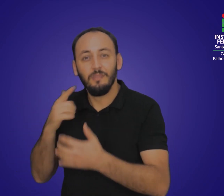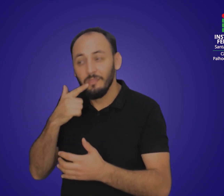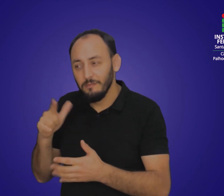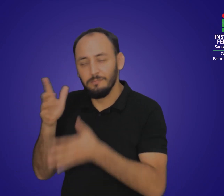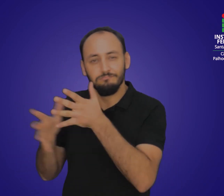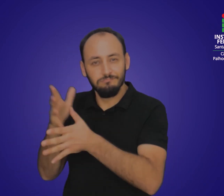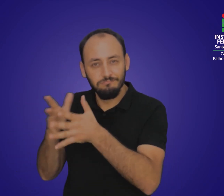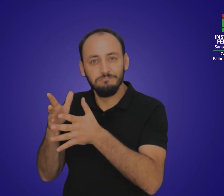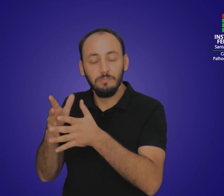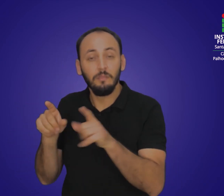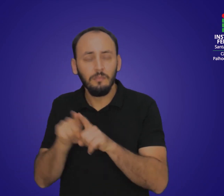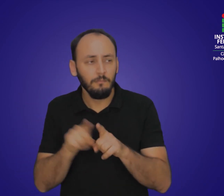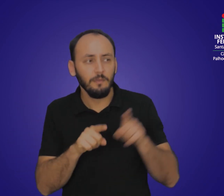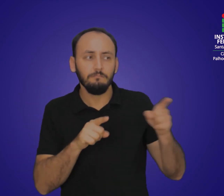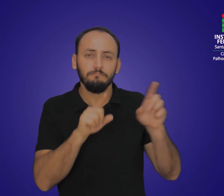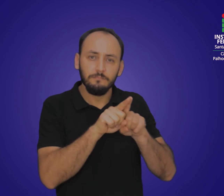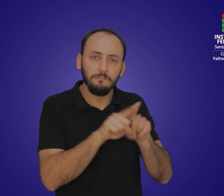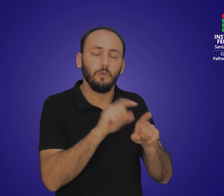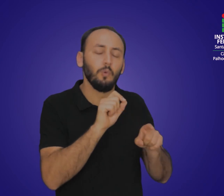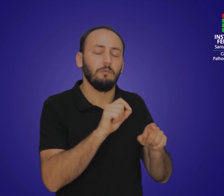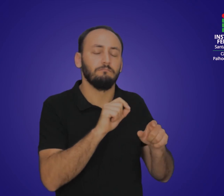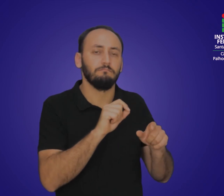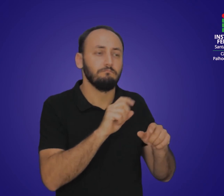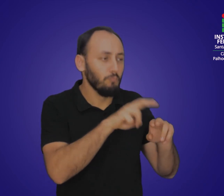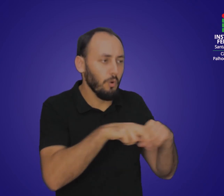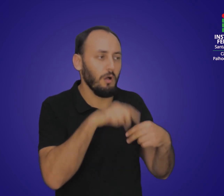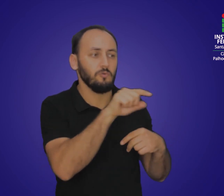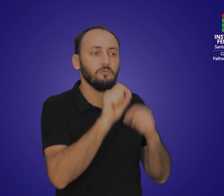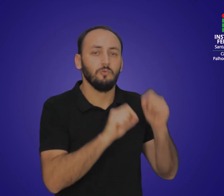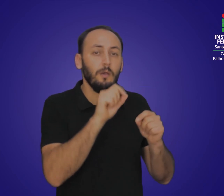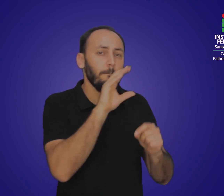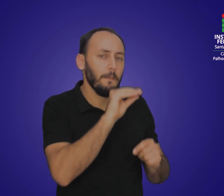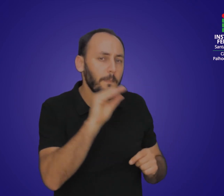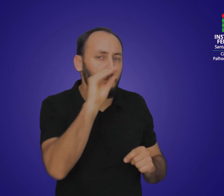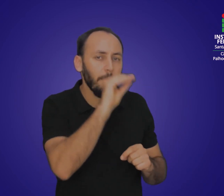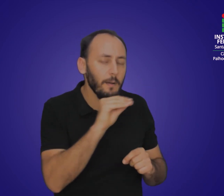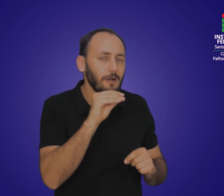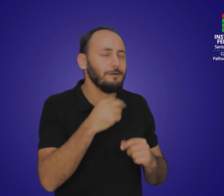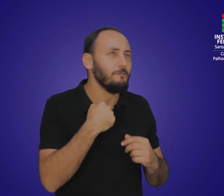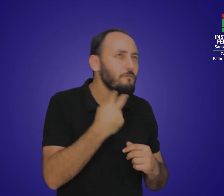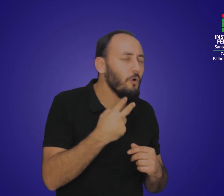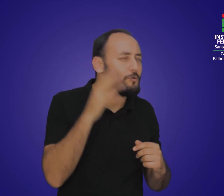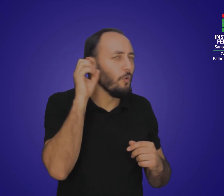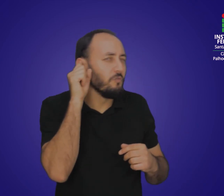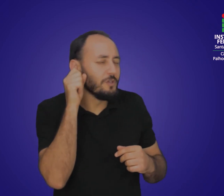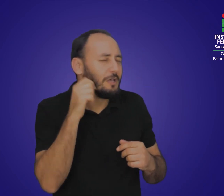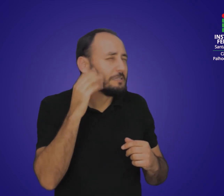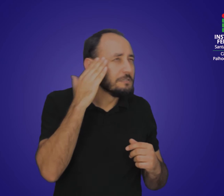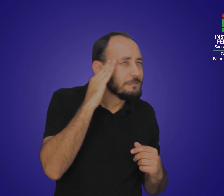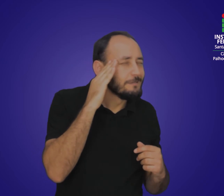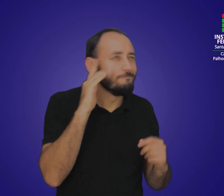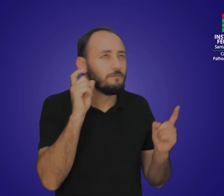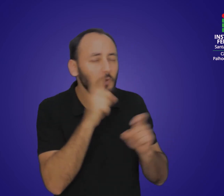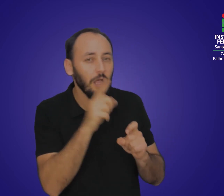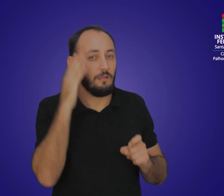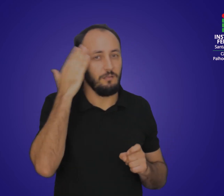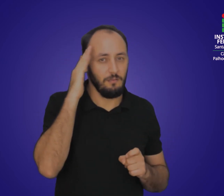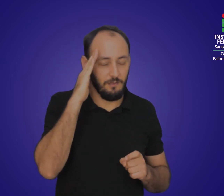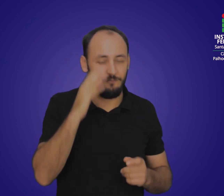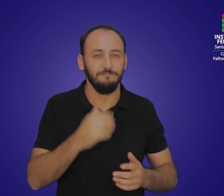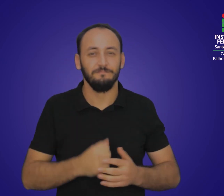tanto na língua de sinais, na forma oralizada emitindo sons ou ouvindo de acordo com o grau de audição.